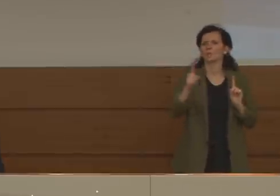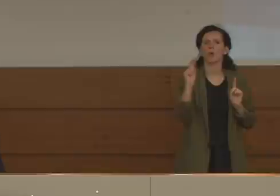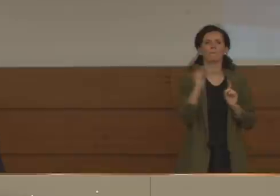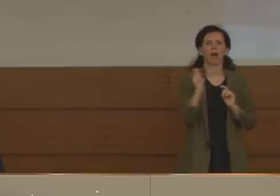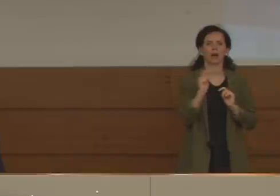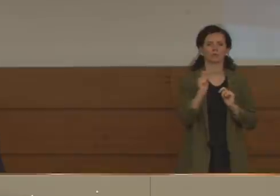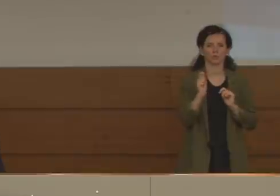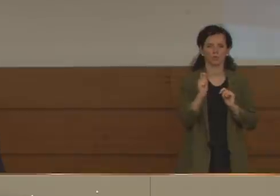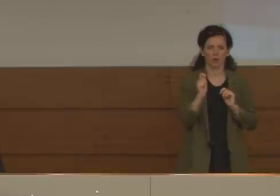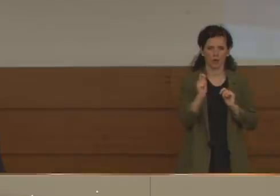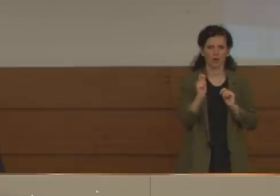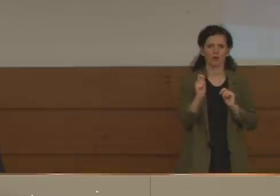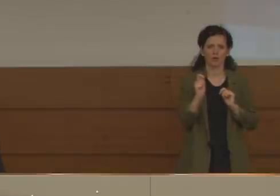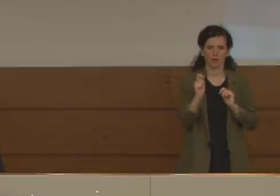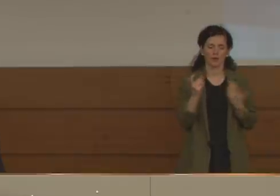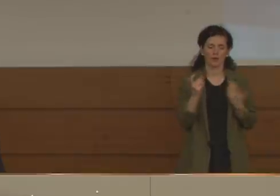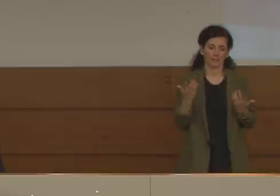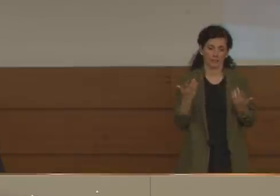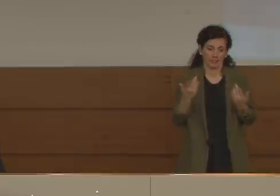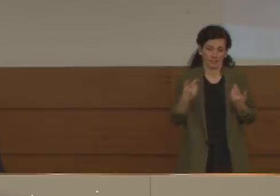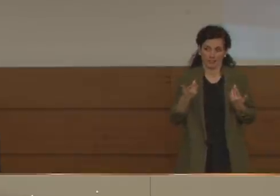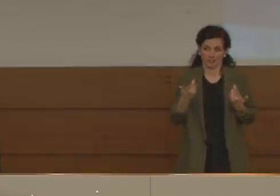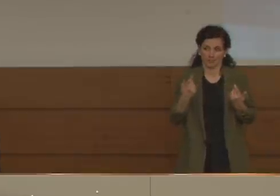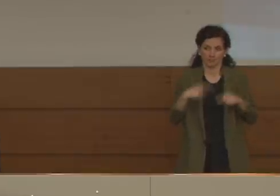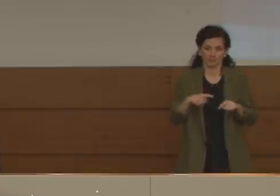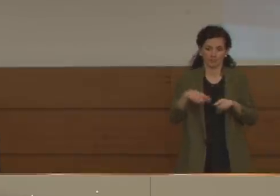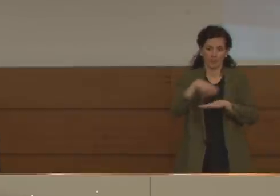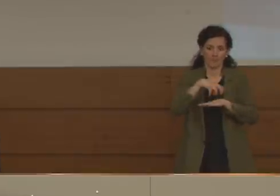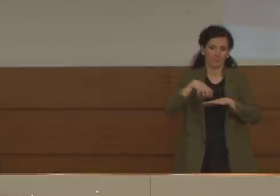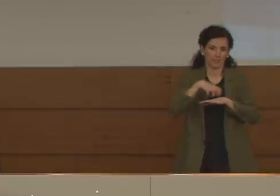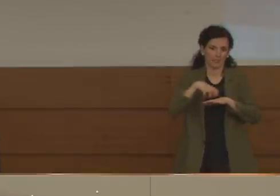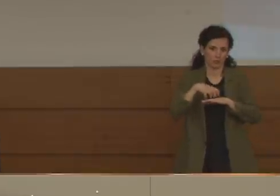l'indicazione che il Ministro ha recepito.